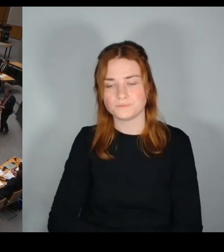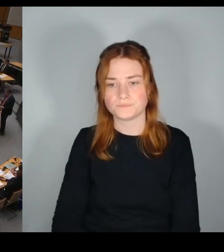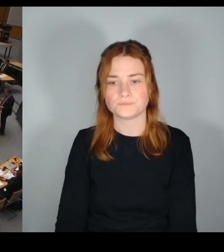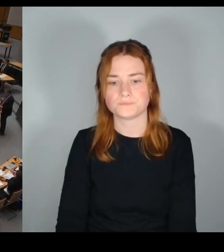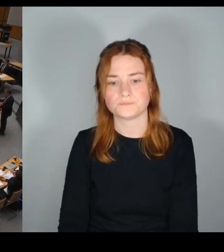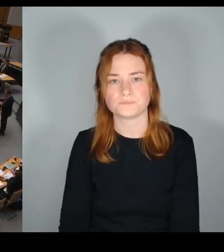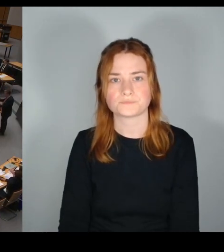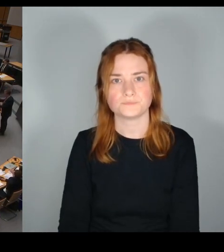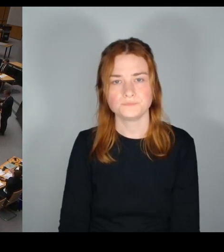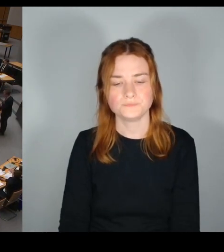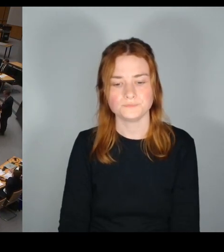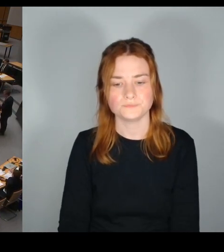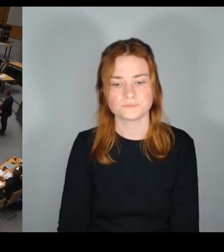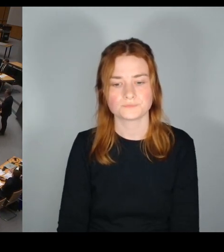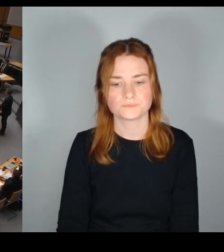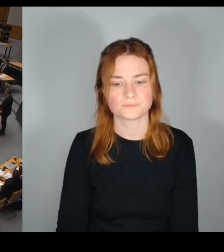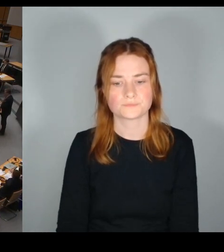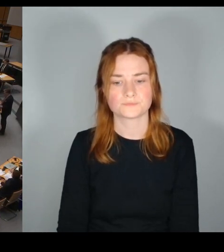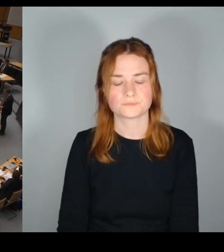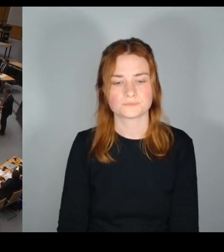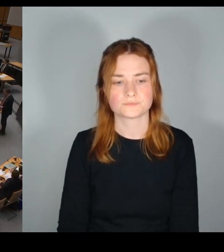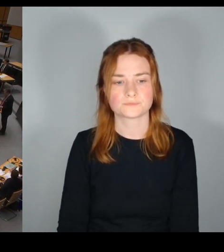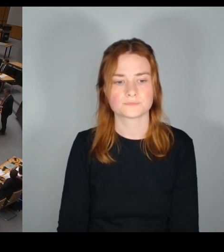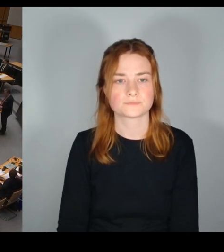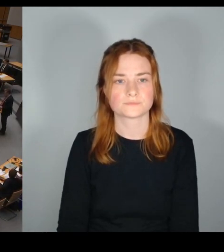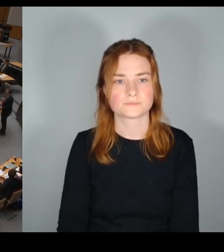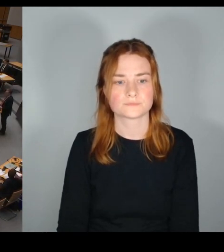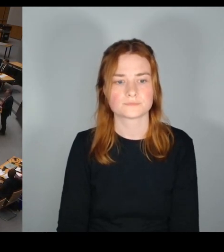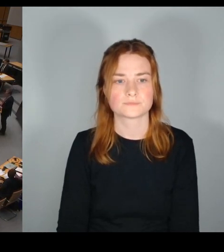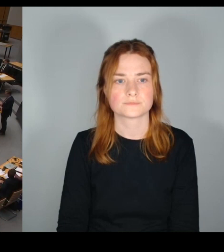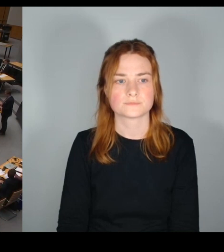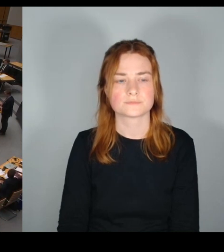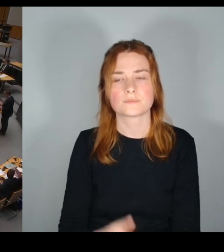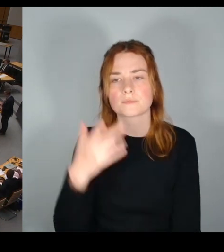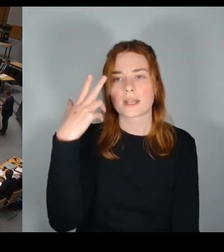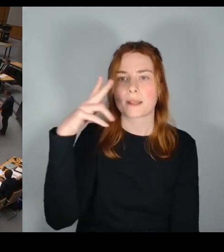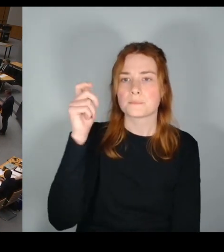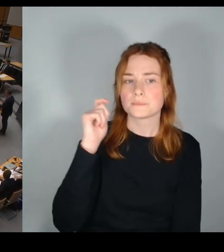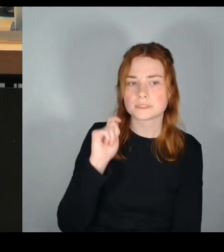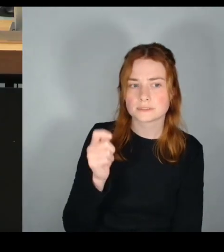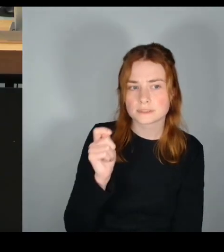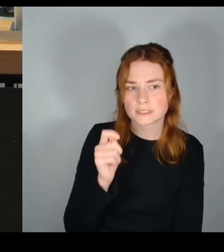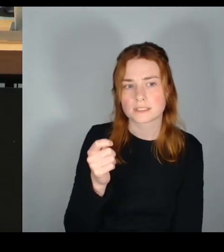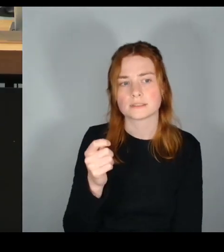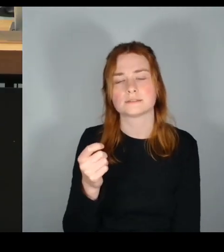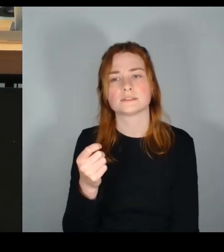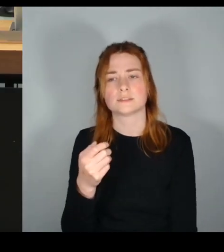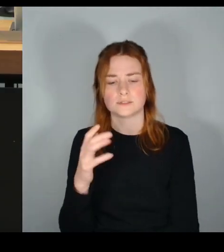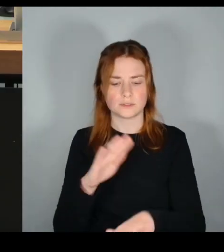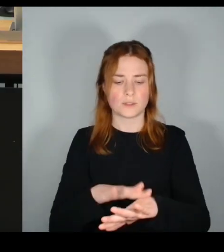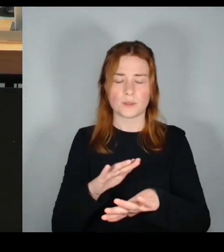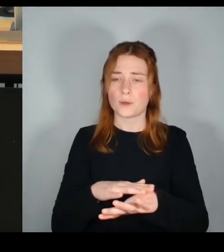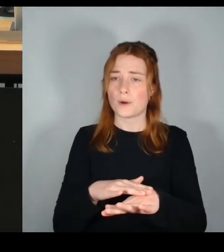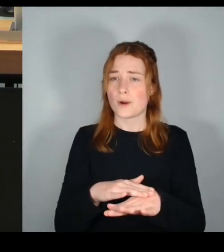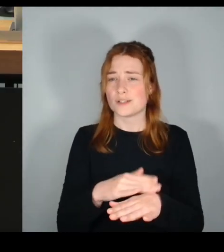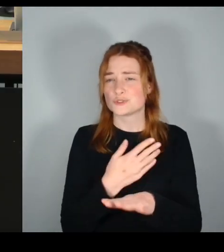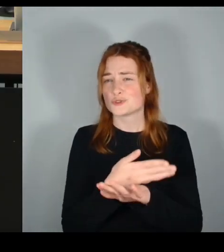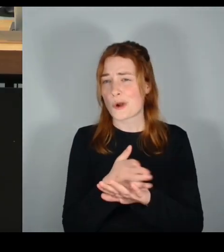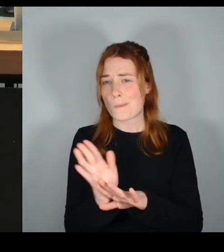Herr Präsident! Zum späten Abend, meine Damen und Herren, Berlin hat sich ja wohl als ein global anerkanntes Zentrum für Kreativität und Innovation etabliert.